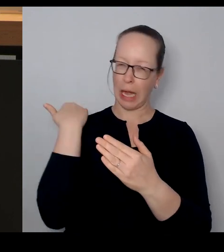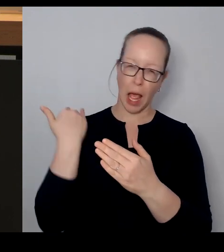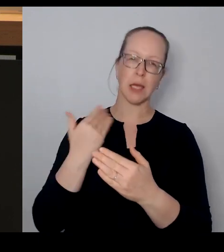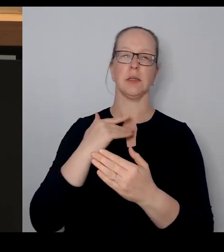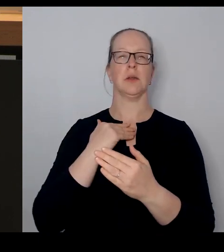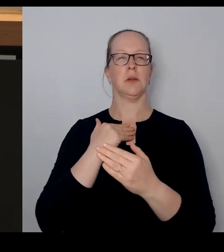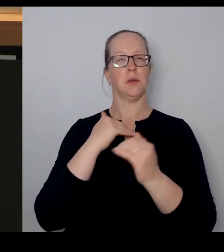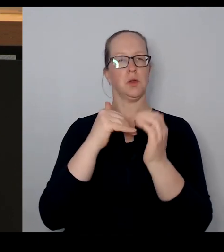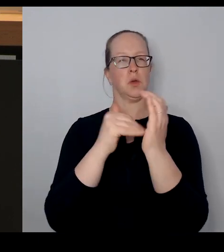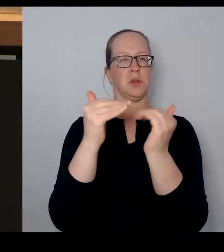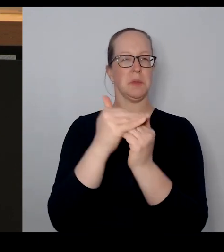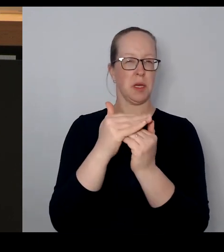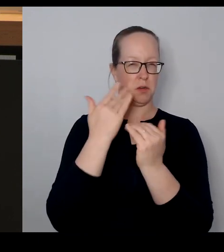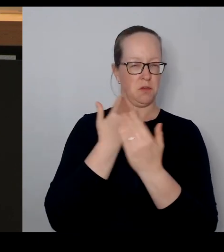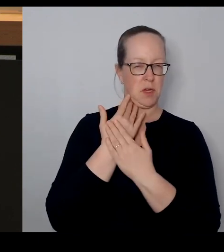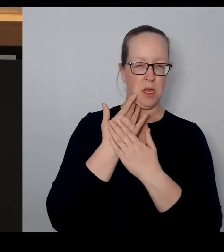Damen und Herren, das schon. Sabotage